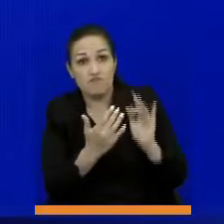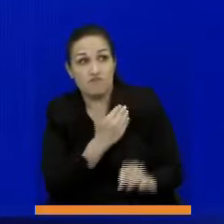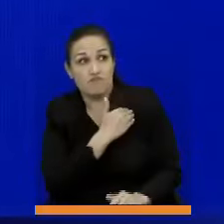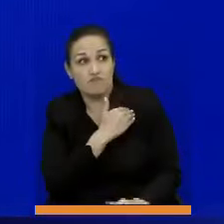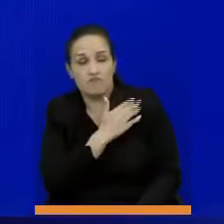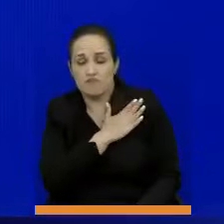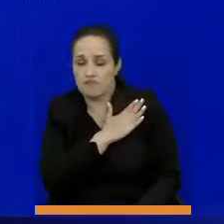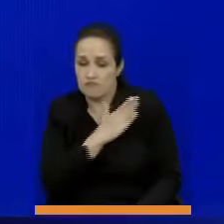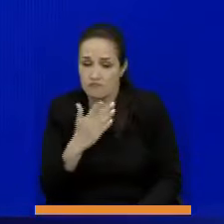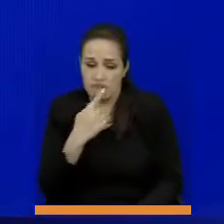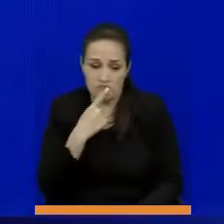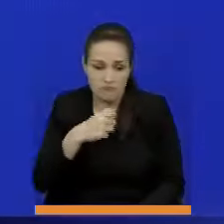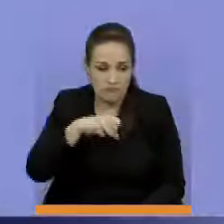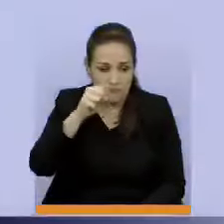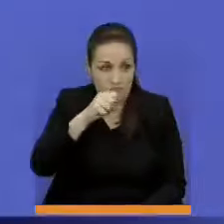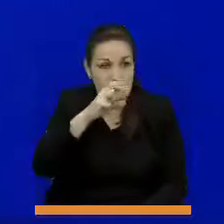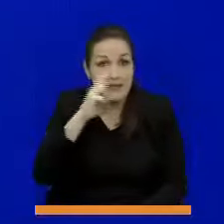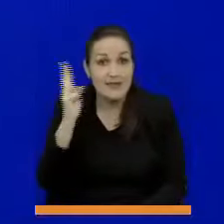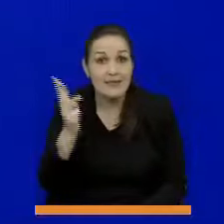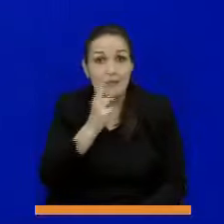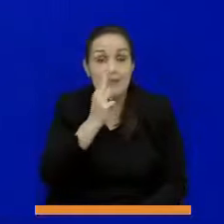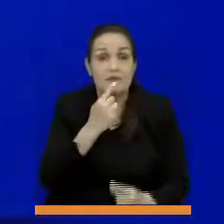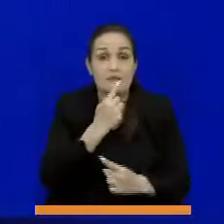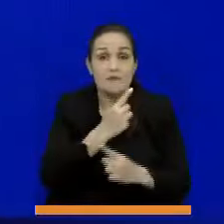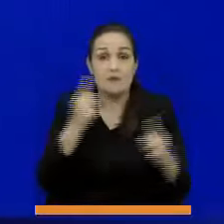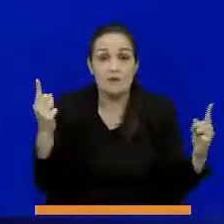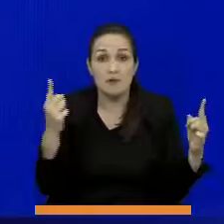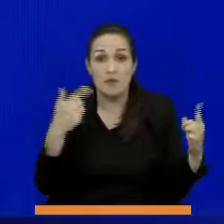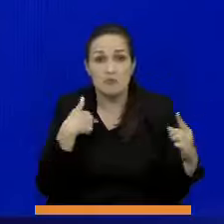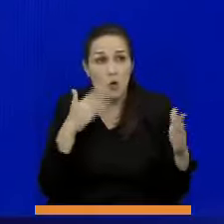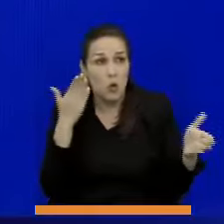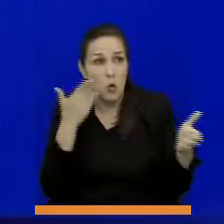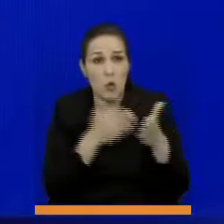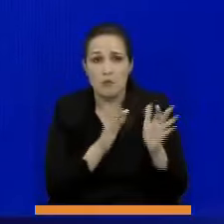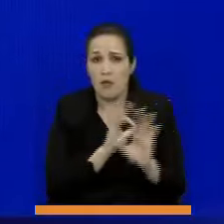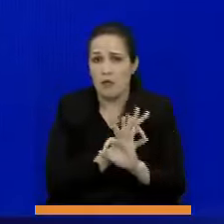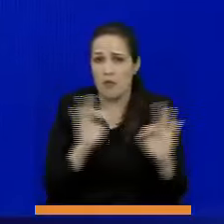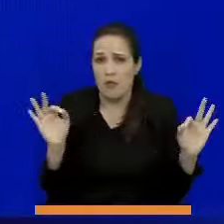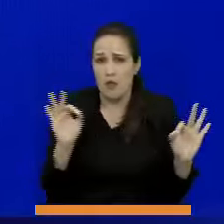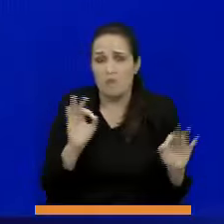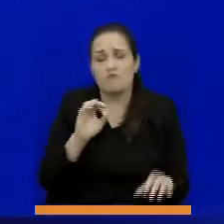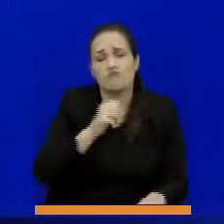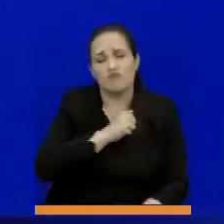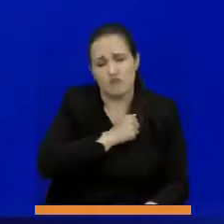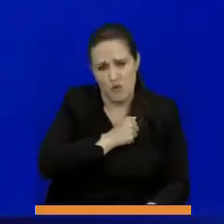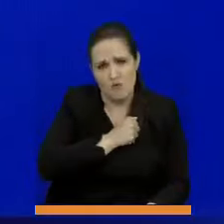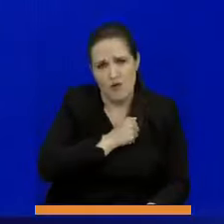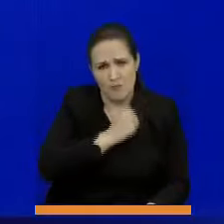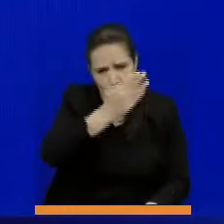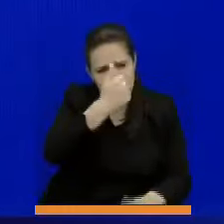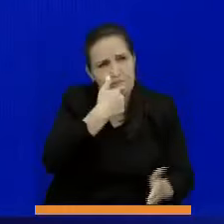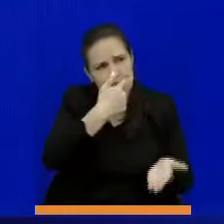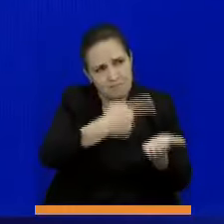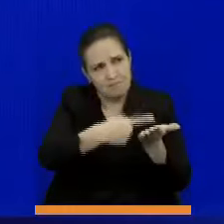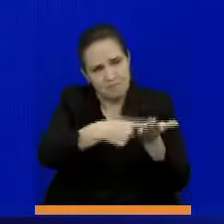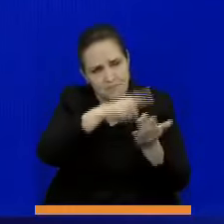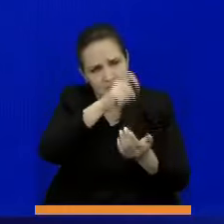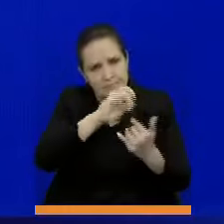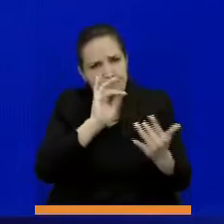APROVECHO PARA FELICITAR A OTRO POR SU ELECCIóN COMO PRESIDENTE DE LOS ESTADOS UNIDOS. LíDER DE SER REANUDAR CONTACTO CON TRUMP. BéLGOROD ELLOS QUIEREN